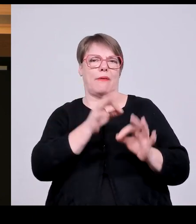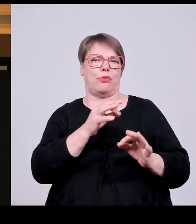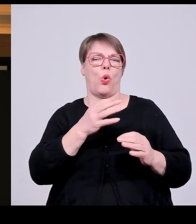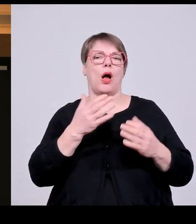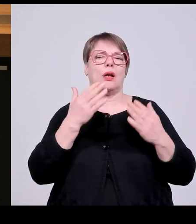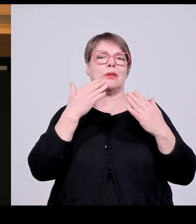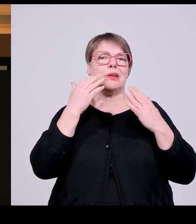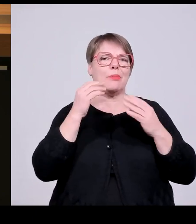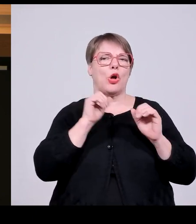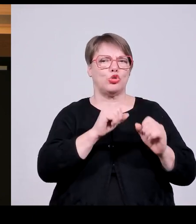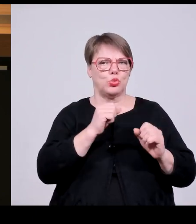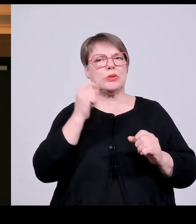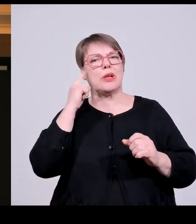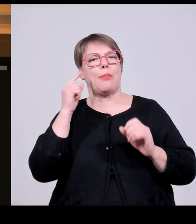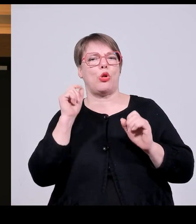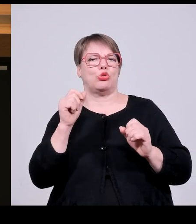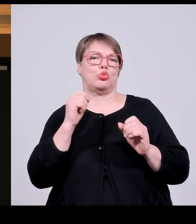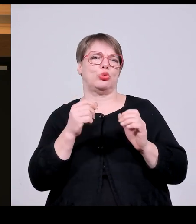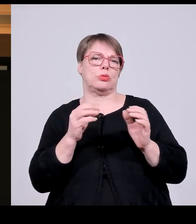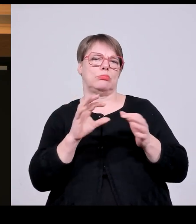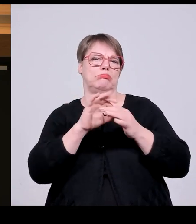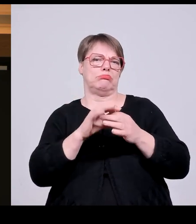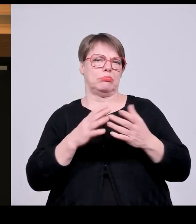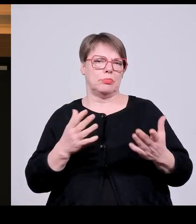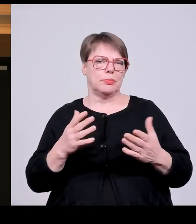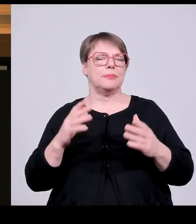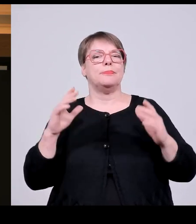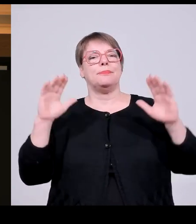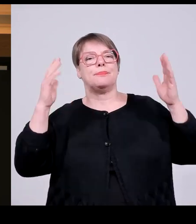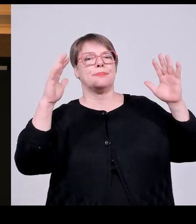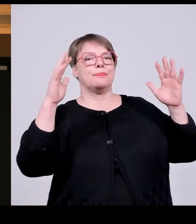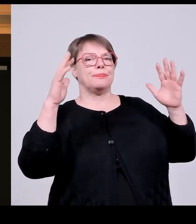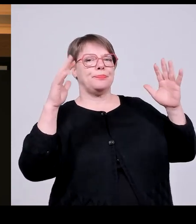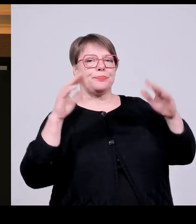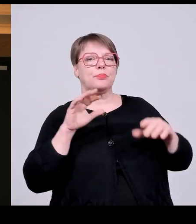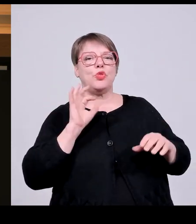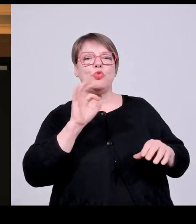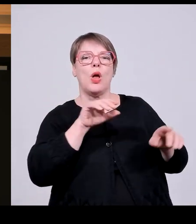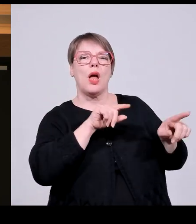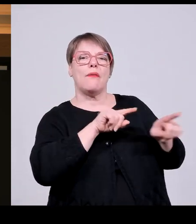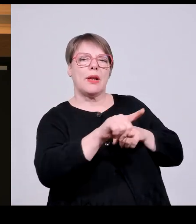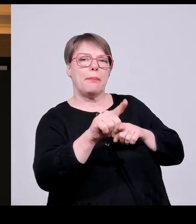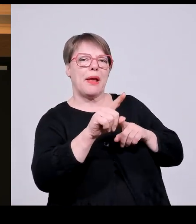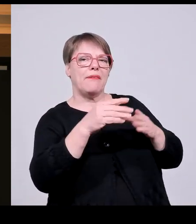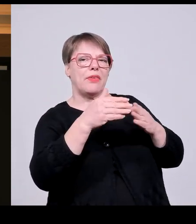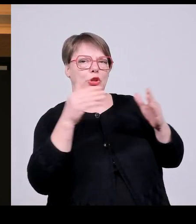Windenergie ist auch gut. Im Plenum am 6. Oktober 2022 hat die FDP-Fraktion in einen Antrag